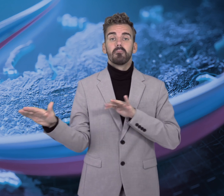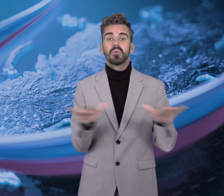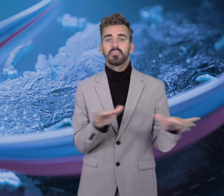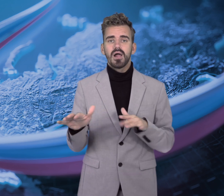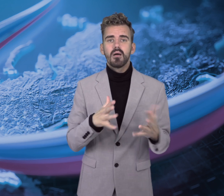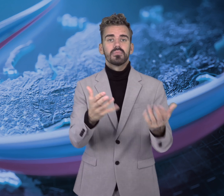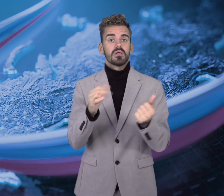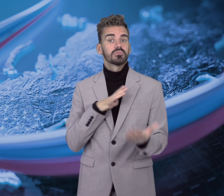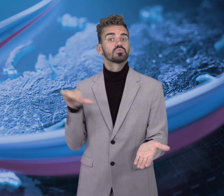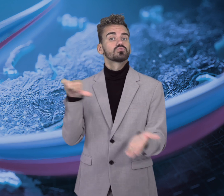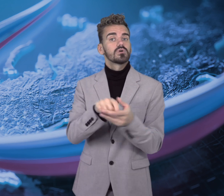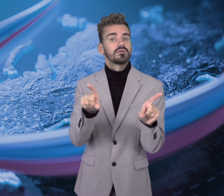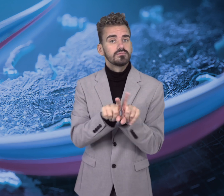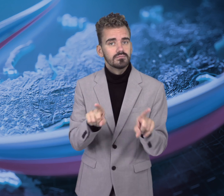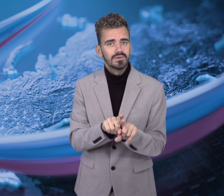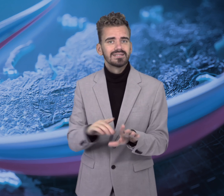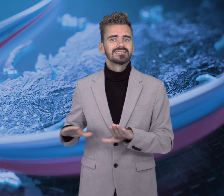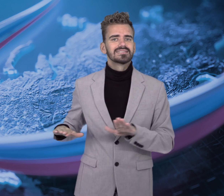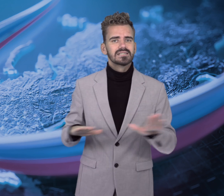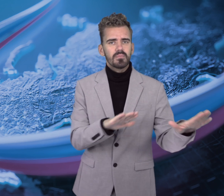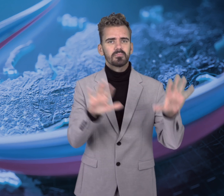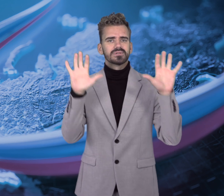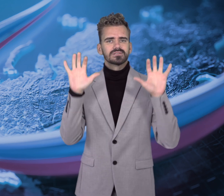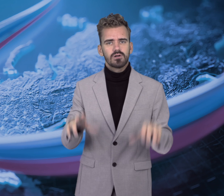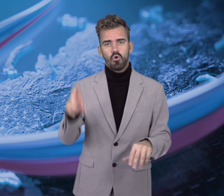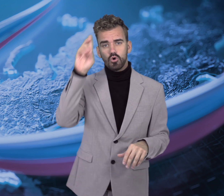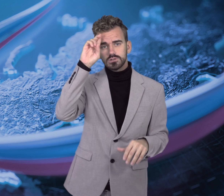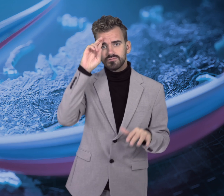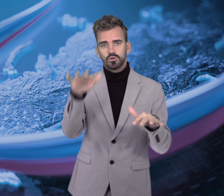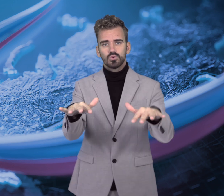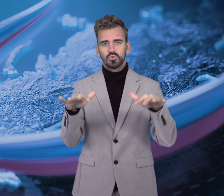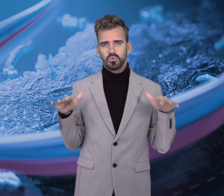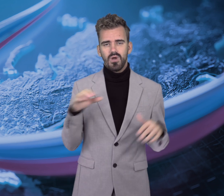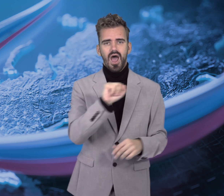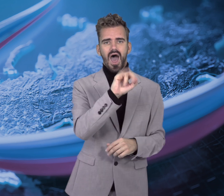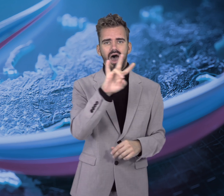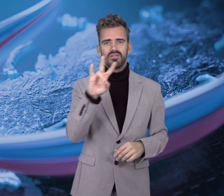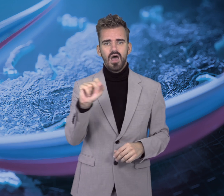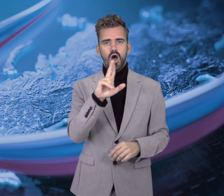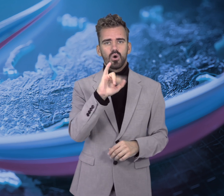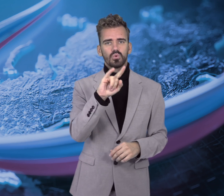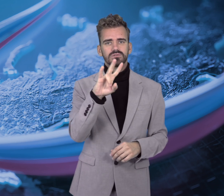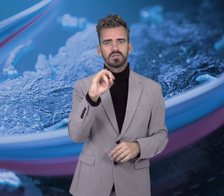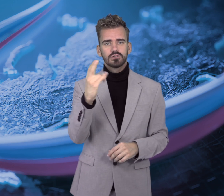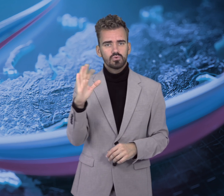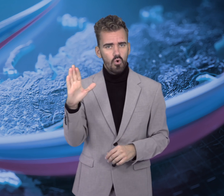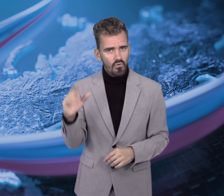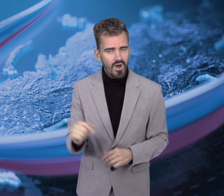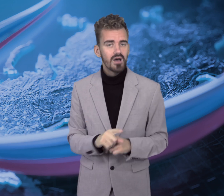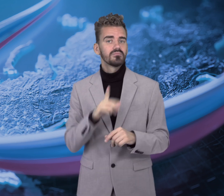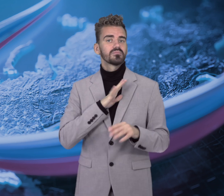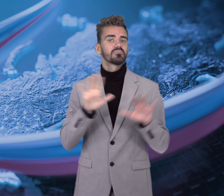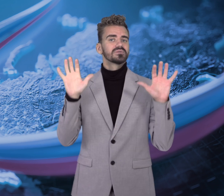В мероприятии приняли участие заместитель Председателя Государственной Думы Анна Кузнецова,